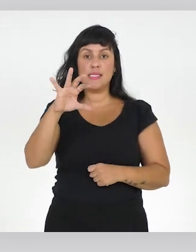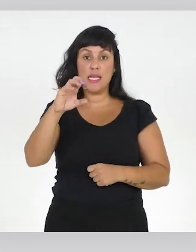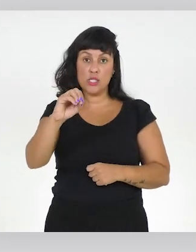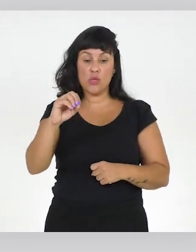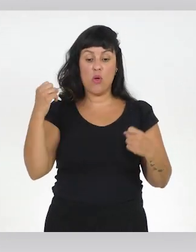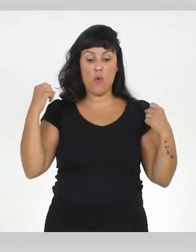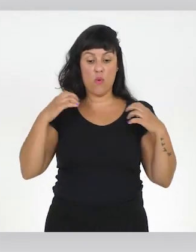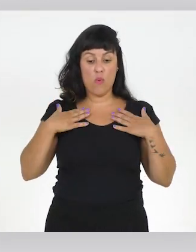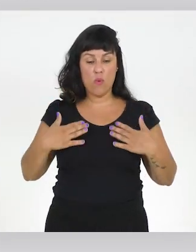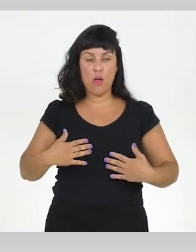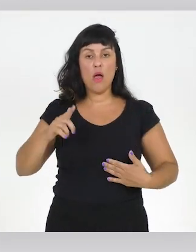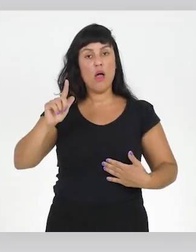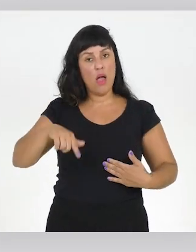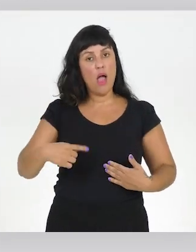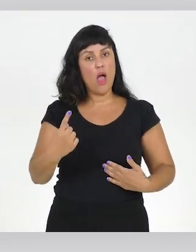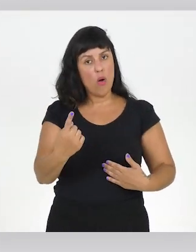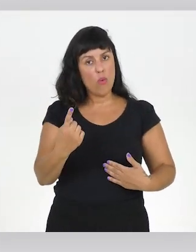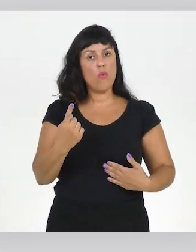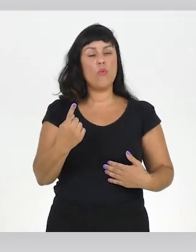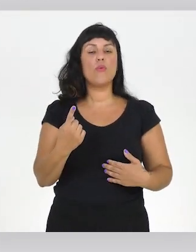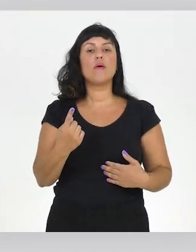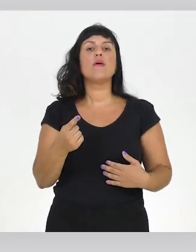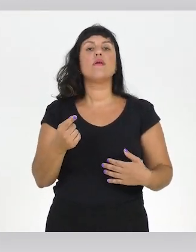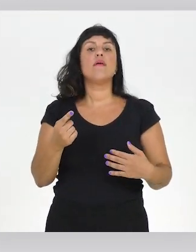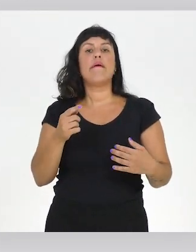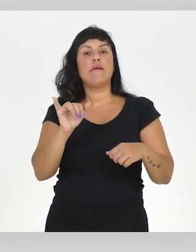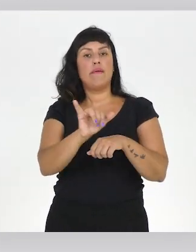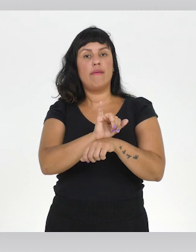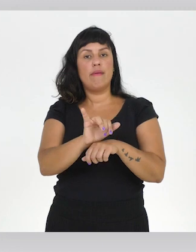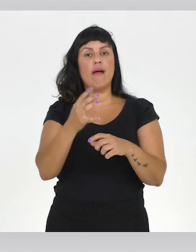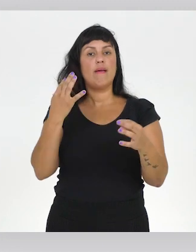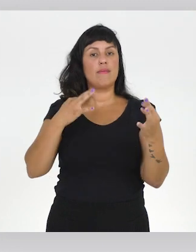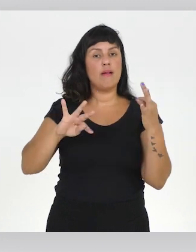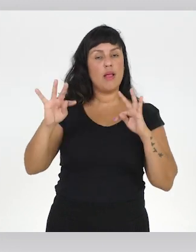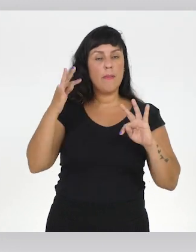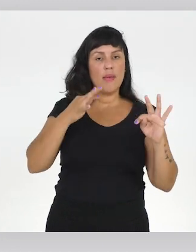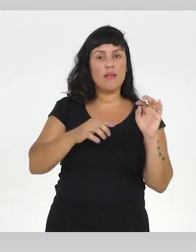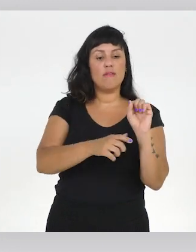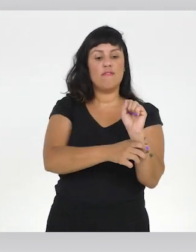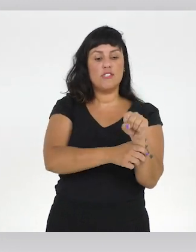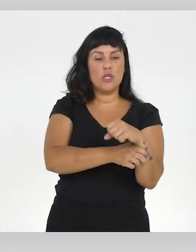que comprovadamente é benéfico para os cinco mecanismos que ocasionam a dor.